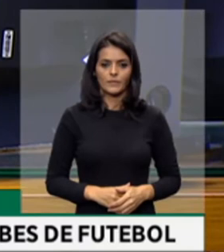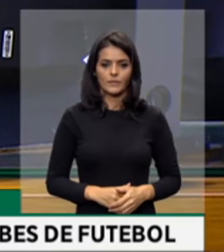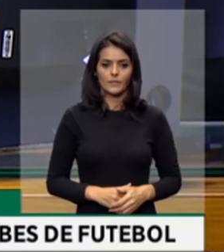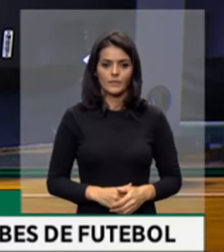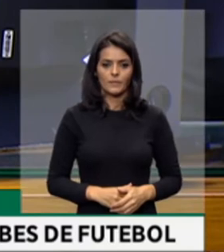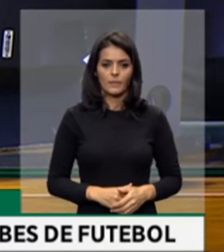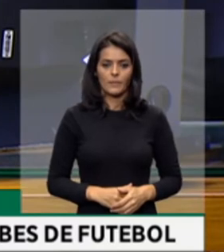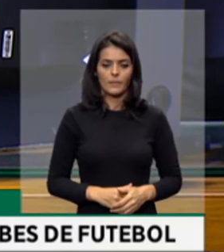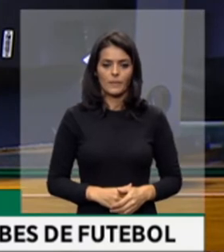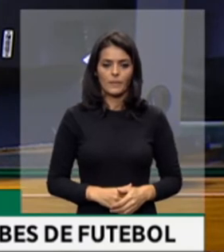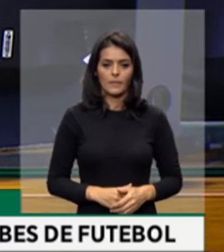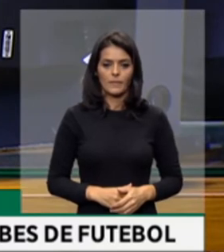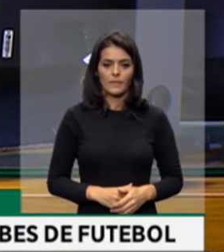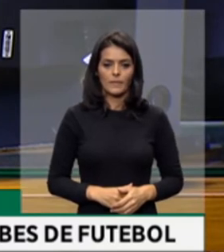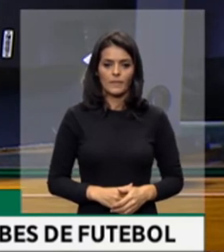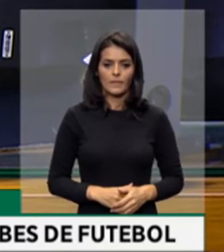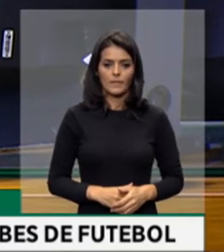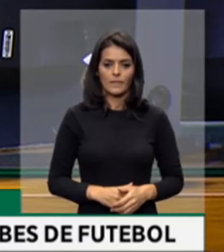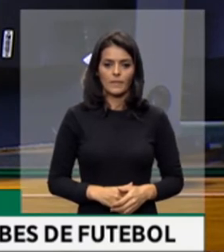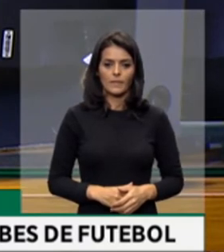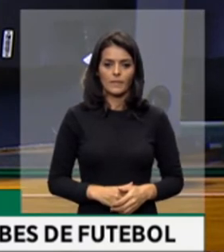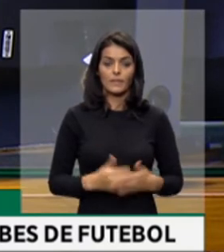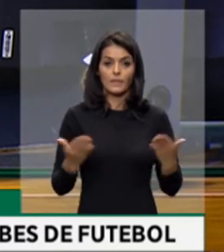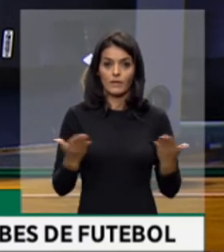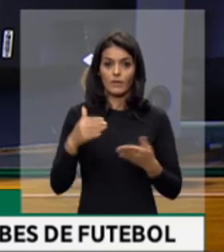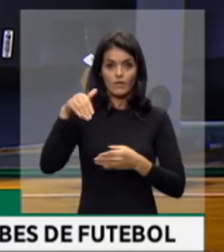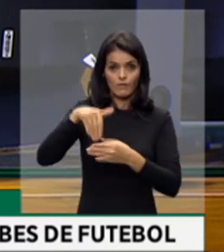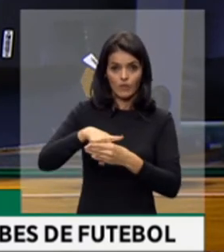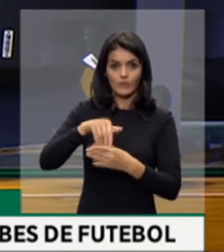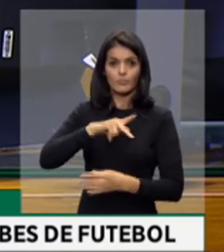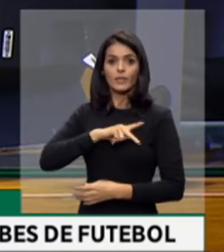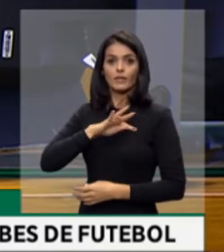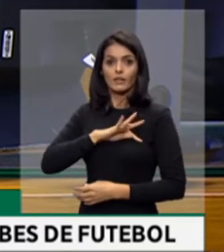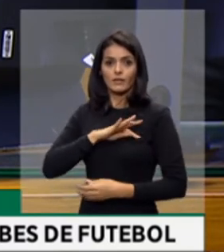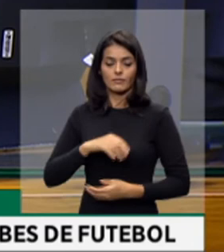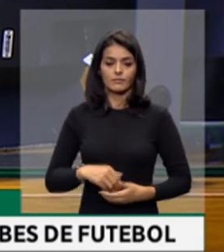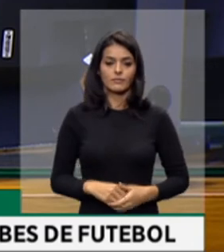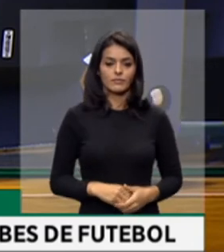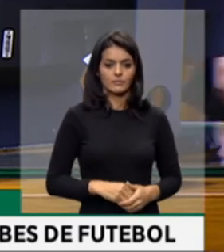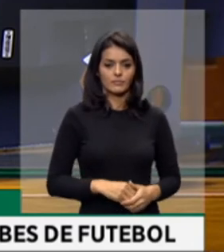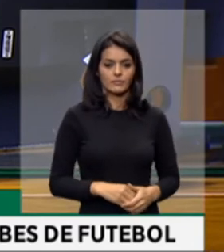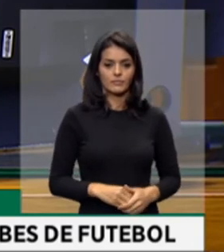ASSISTÊNCIA SOCIAL? ESSA ASSISTÊNCIA EDUCACIONAL? PARA OS ATLETAS? ESTÁ AQUI NO ART. 57. ENTÃO... O NOSSO PEDIDO,